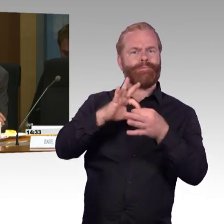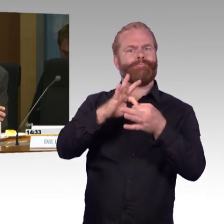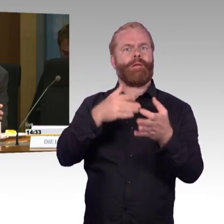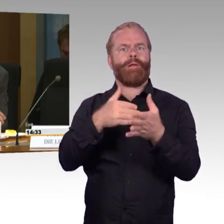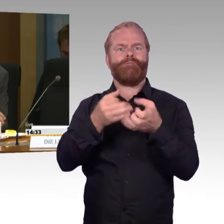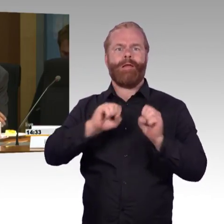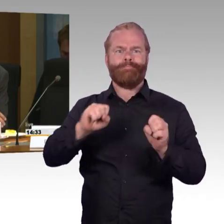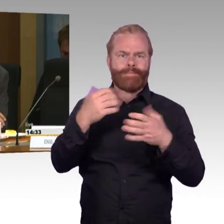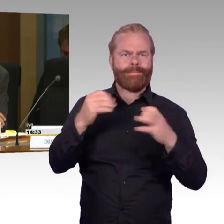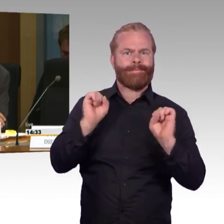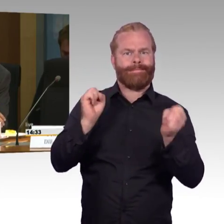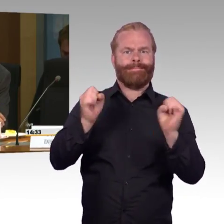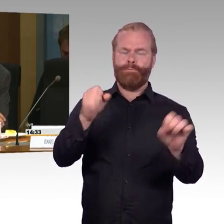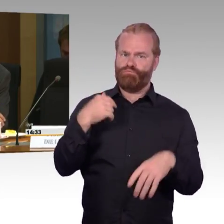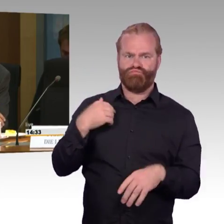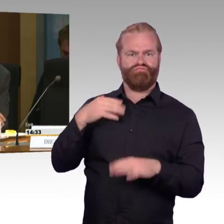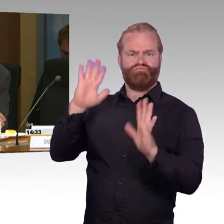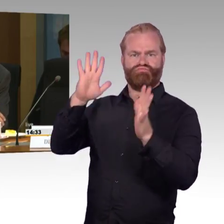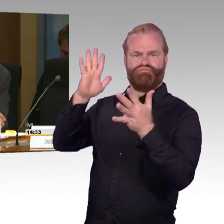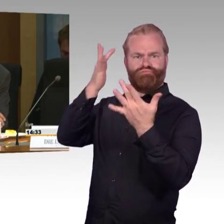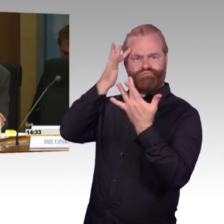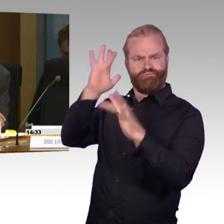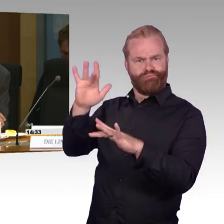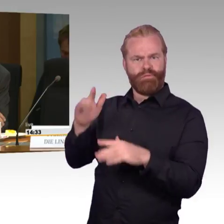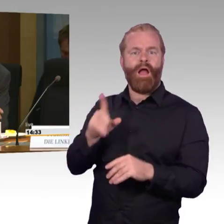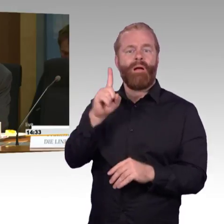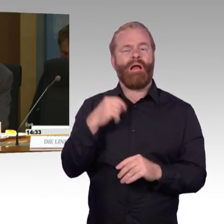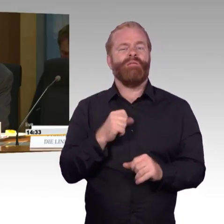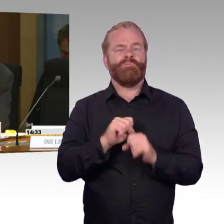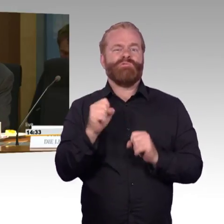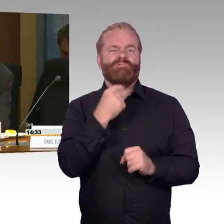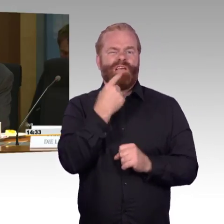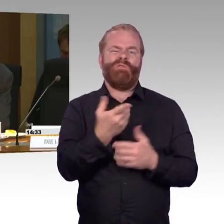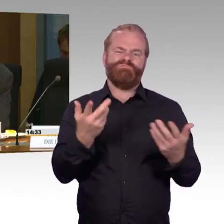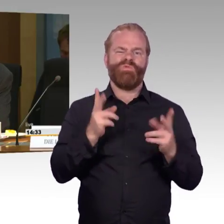dass die Bahn solche Bahnhöfe, Haltepunkte ganz überwiegend ohne jegliches Personal betreibt.